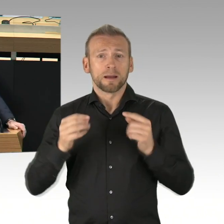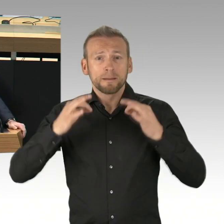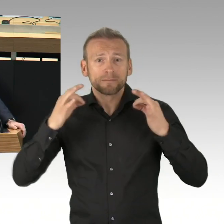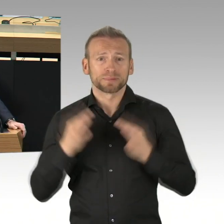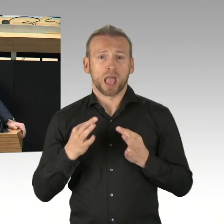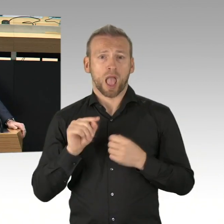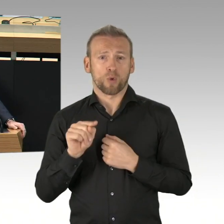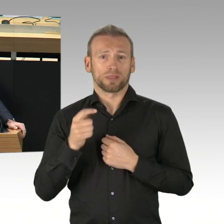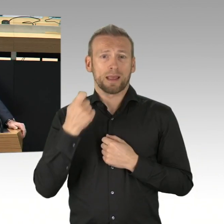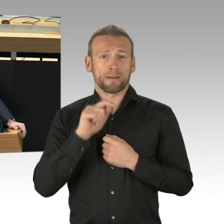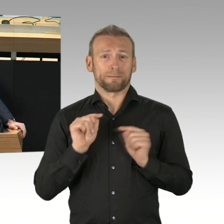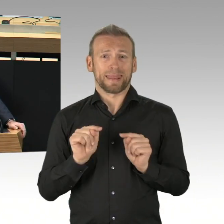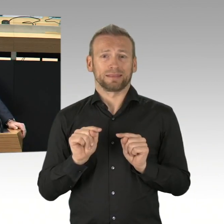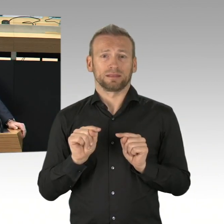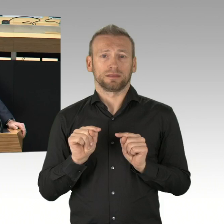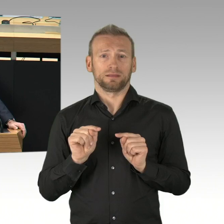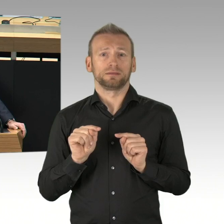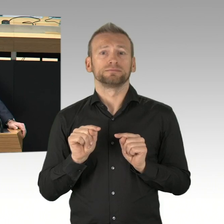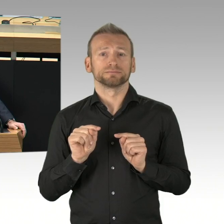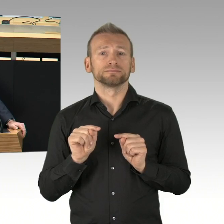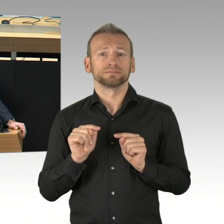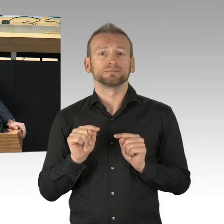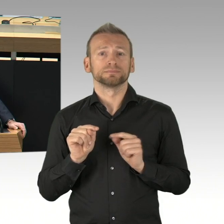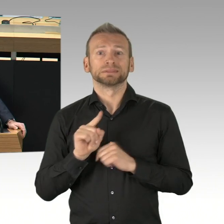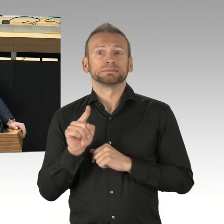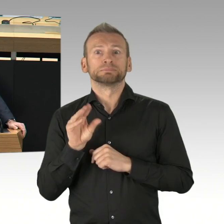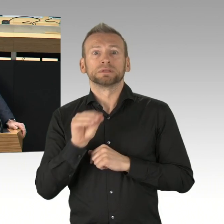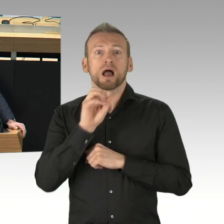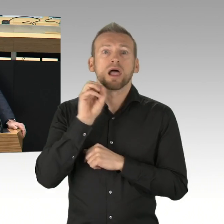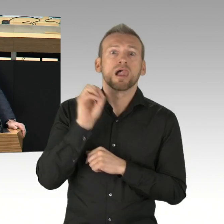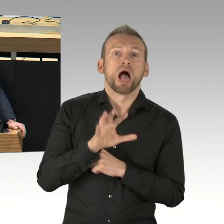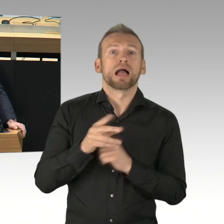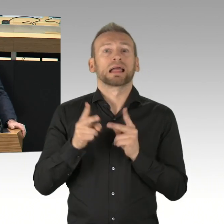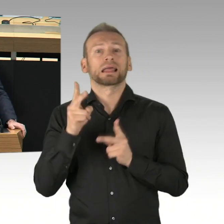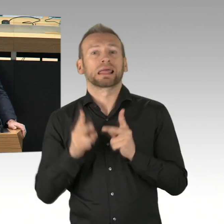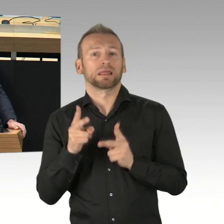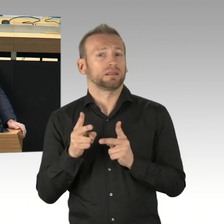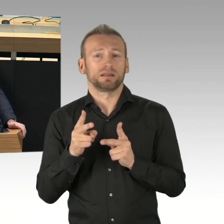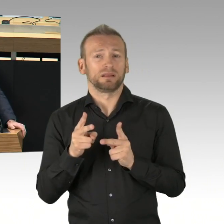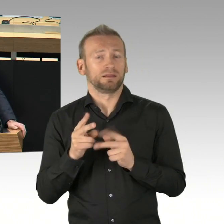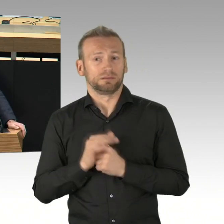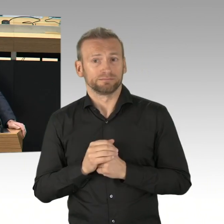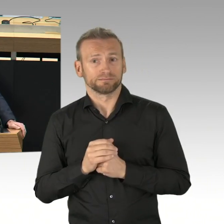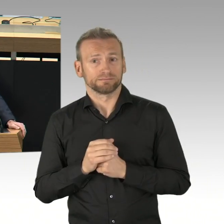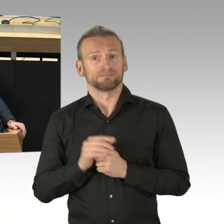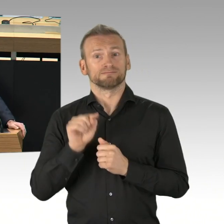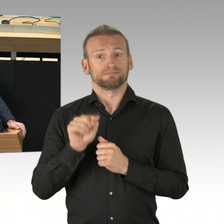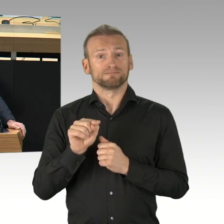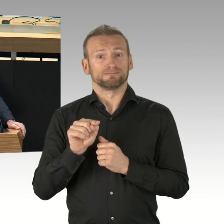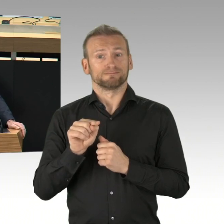um sie auf den Bau bezahlbarer Wohnungen zu verpflichten und ihnen mit vernünftigen Verwaltungsverfahren den Weg zu ebnen.